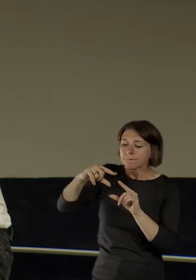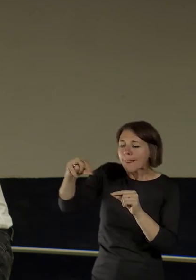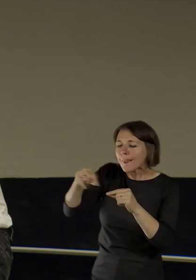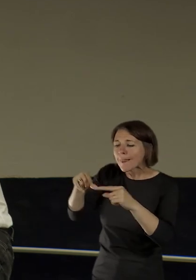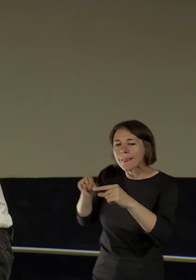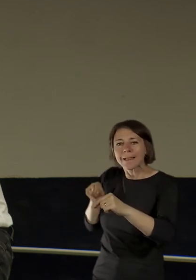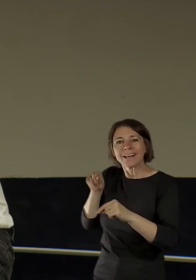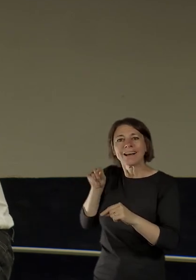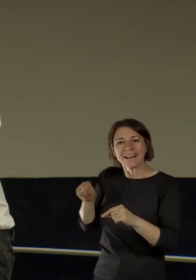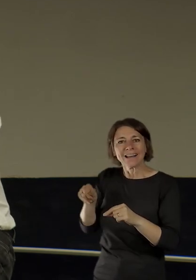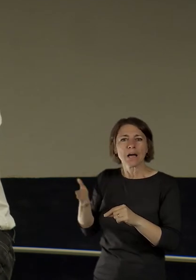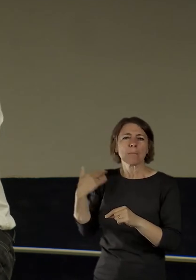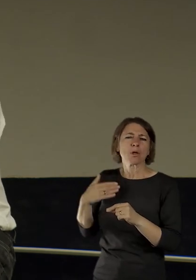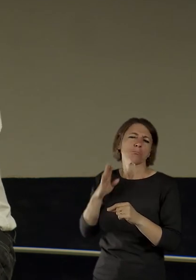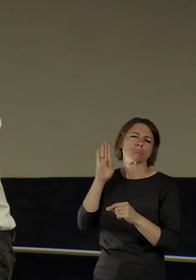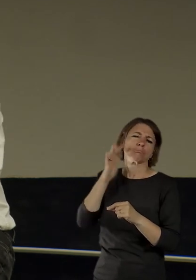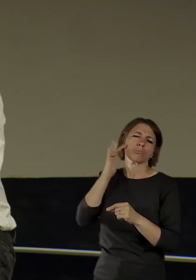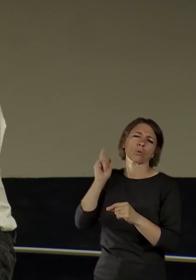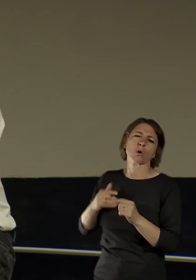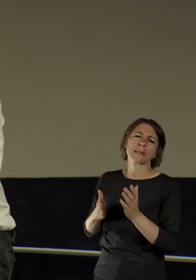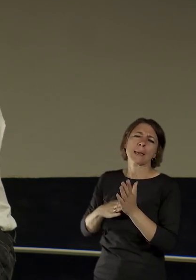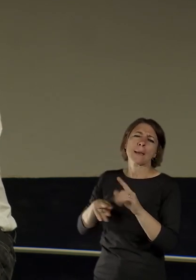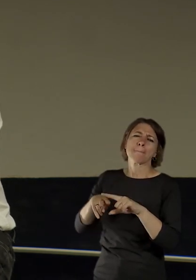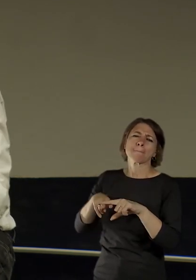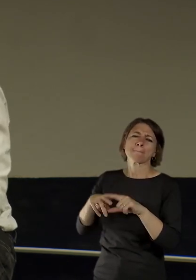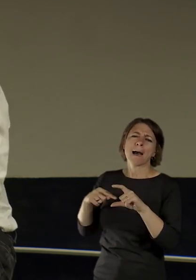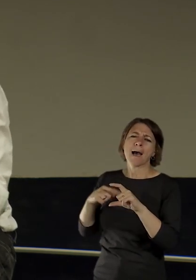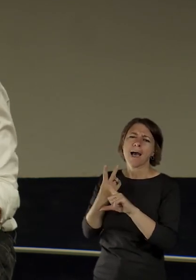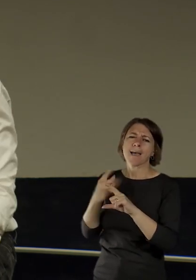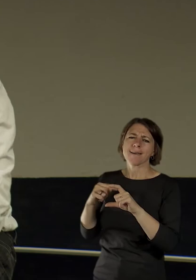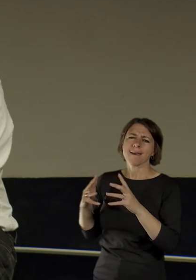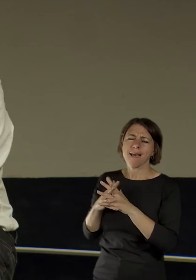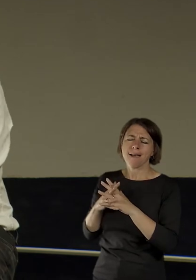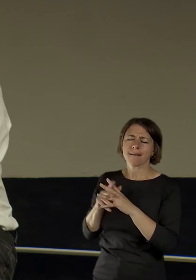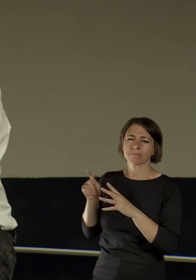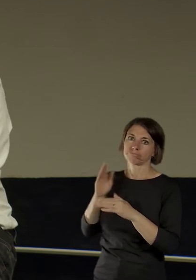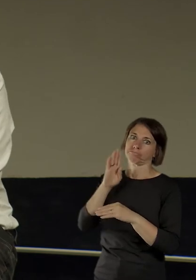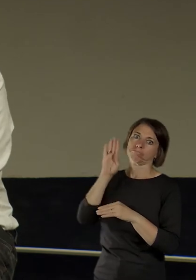studii Richard Mayer, což byl v době mých studií jeden z nejvýznamnějších architektů